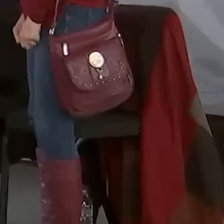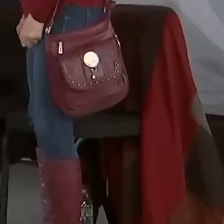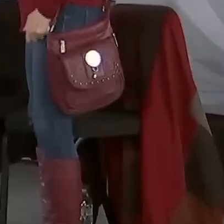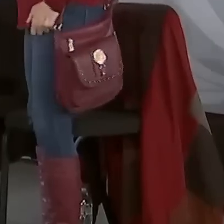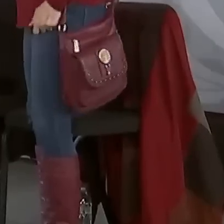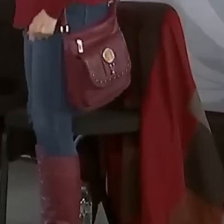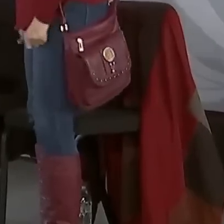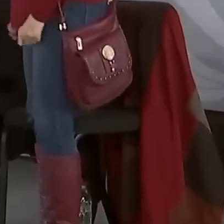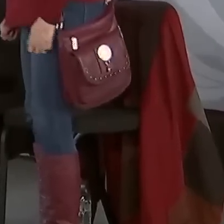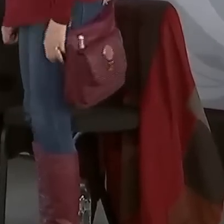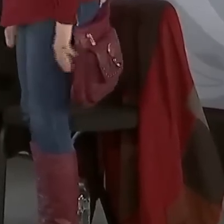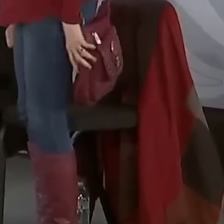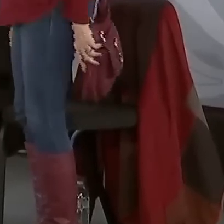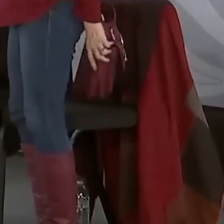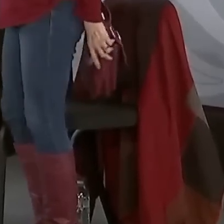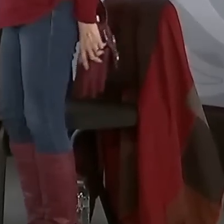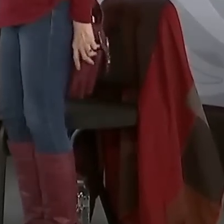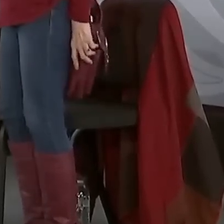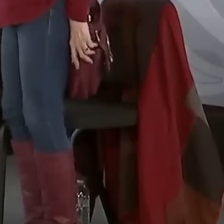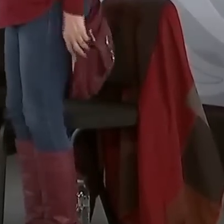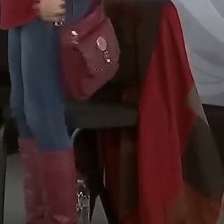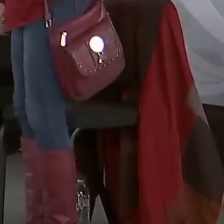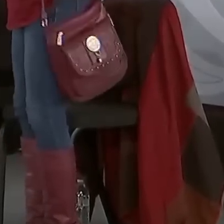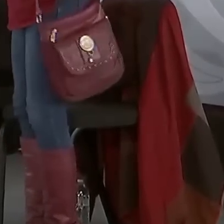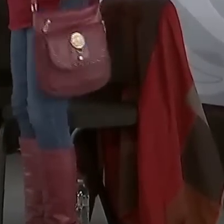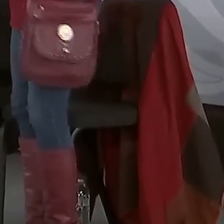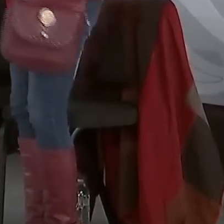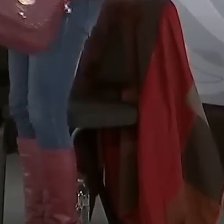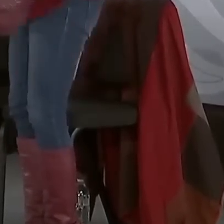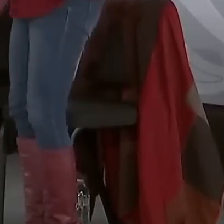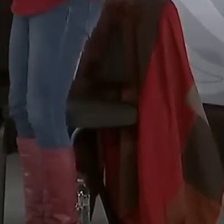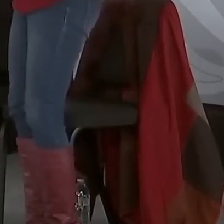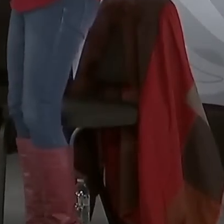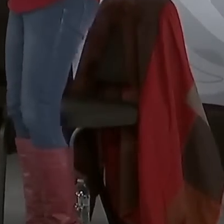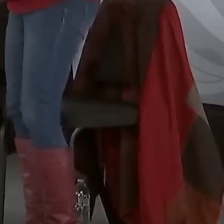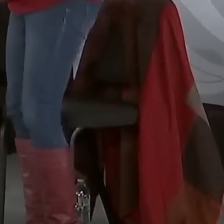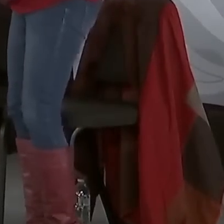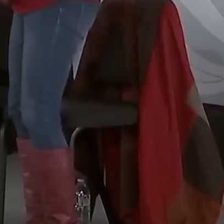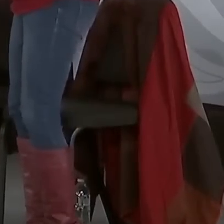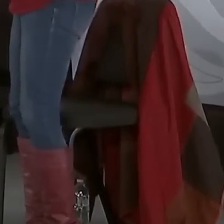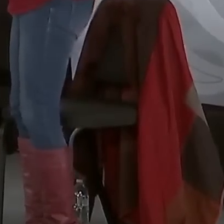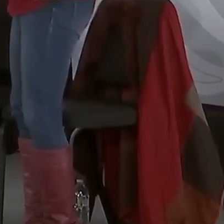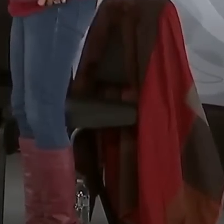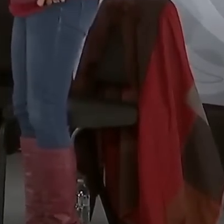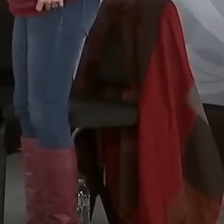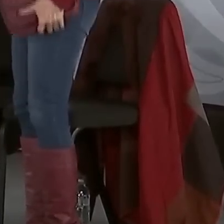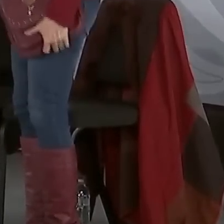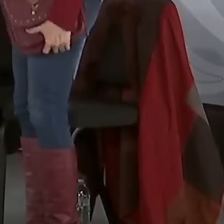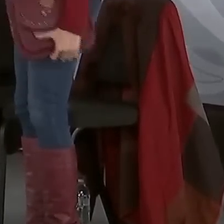de paneles fotovoltaicos a cargo de la presidenta constitucional de los Estados Unidos Mexicanos